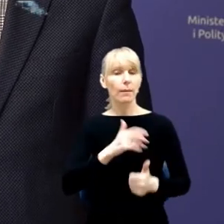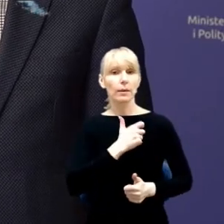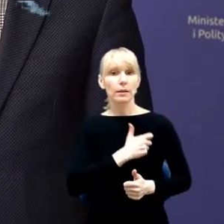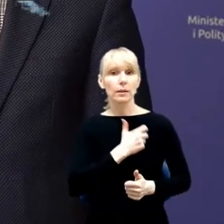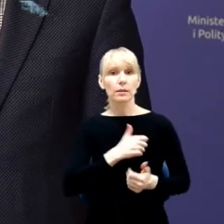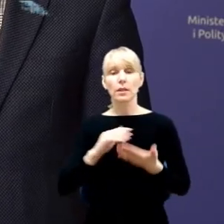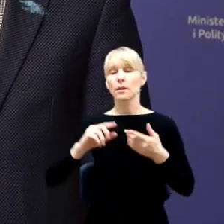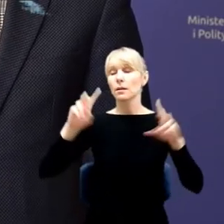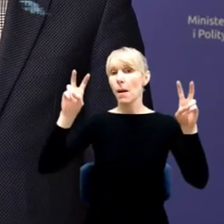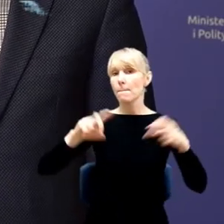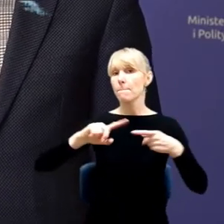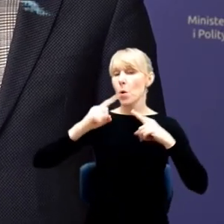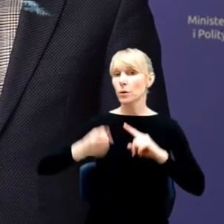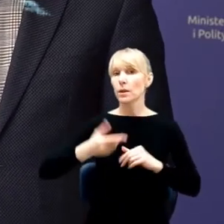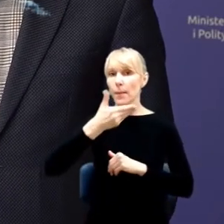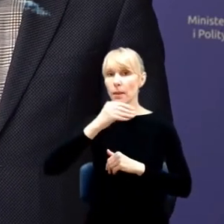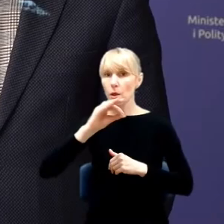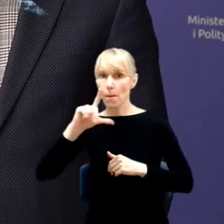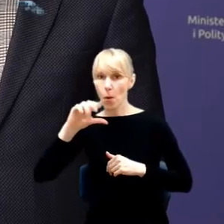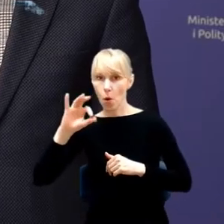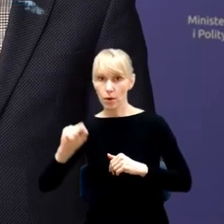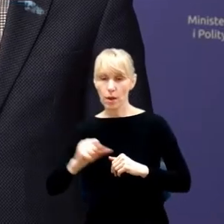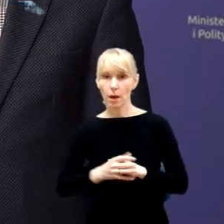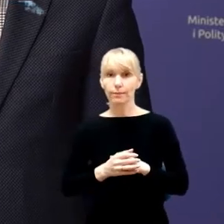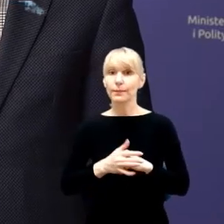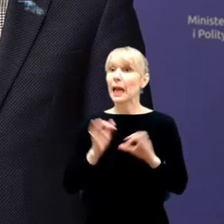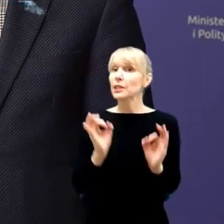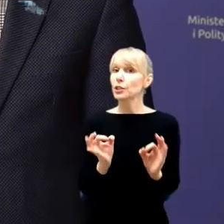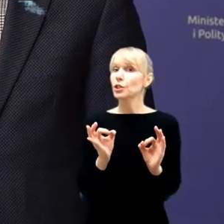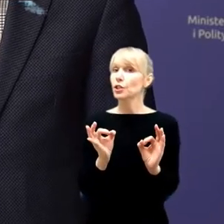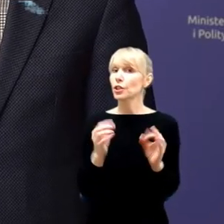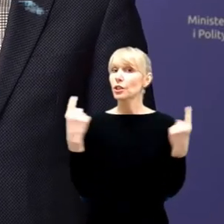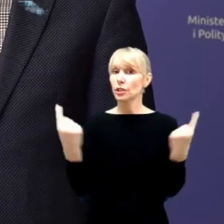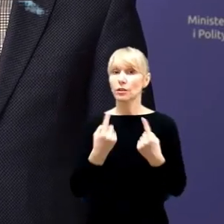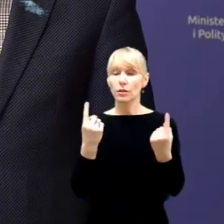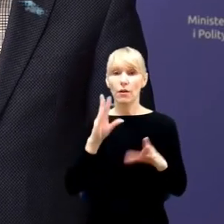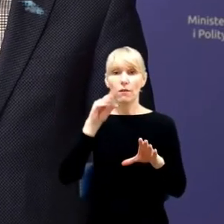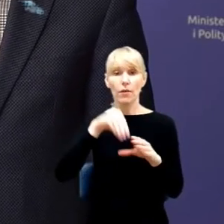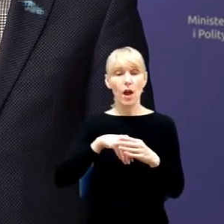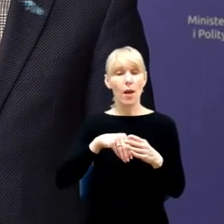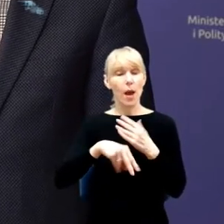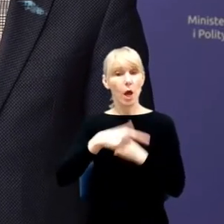Dzisiejsze wydarzenie odbywa się w ramach dwóch inicjatyw, które finansuje nasze ministerstwo.